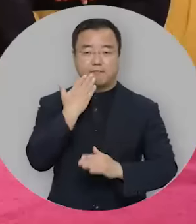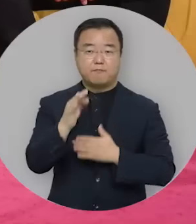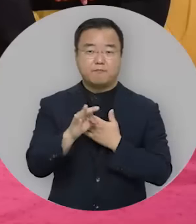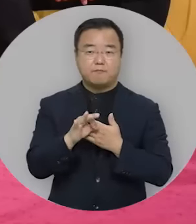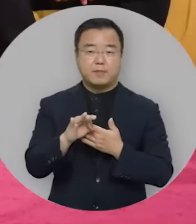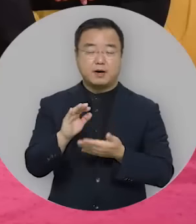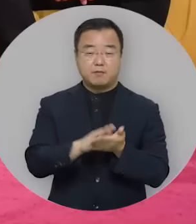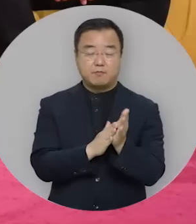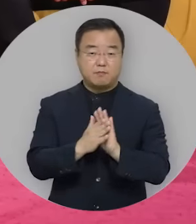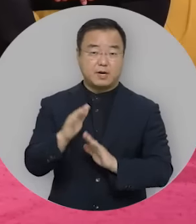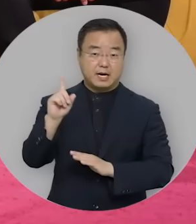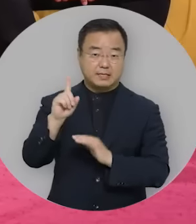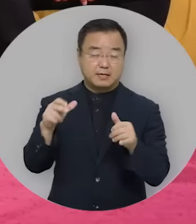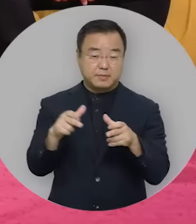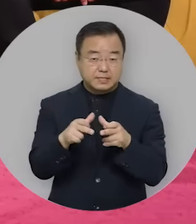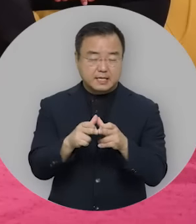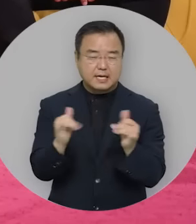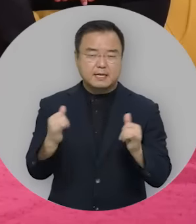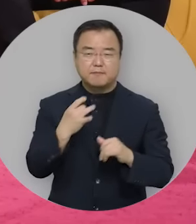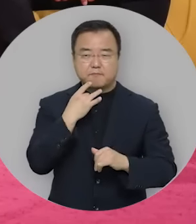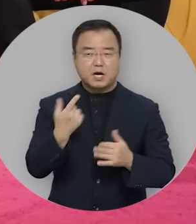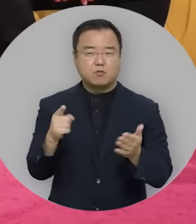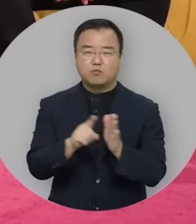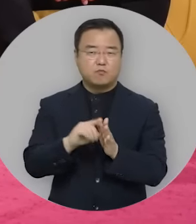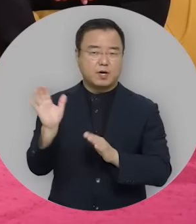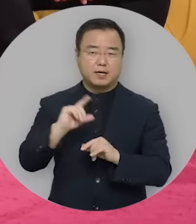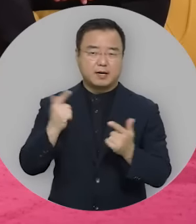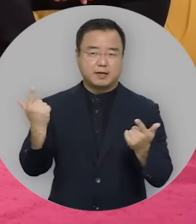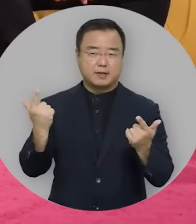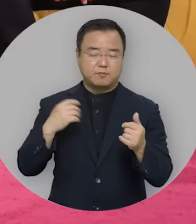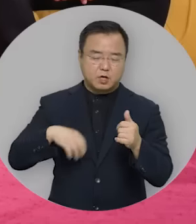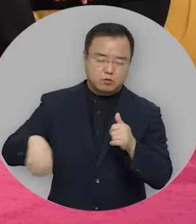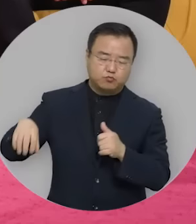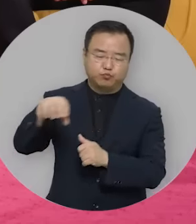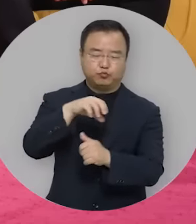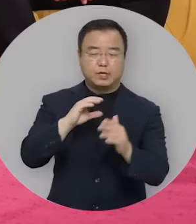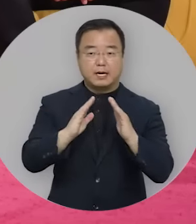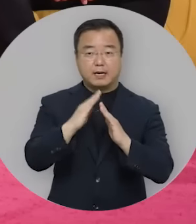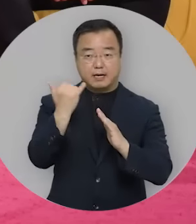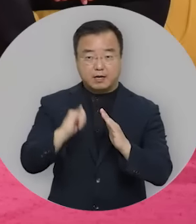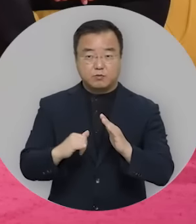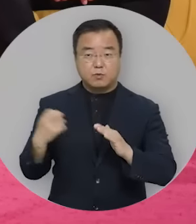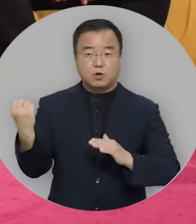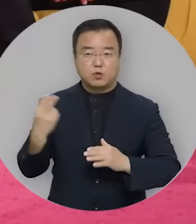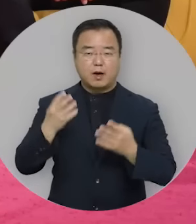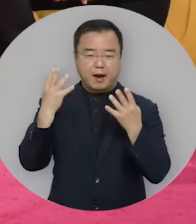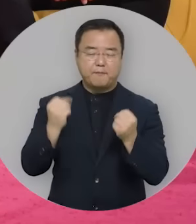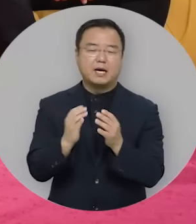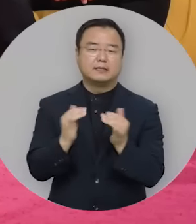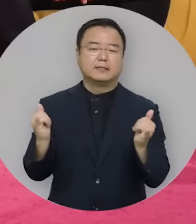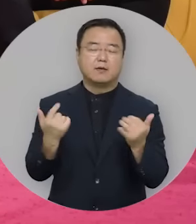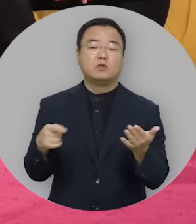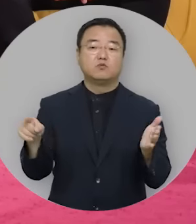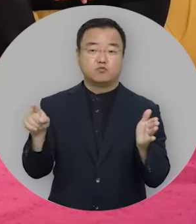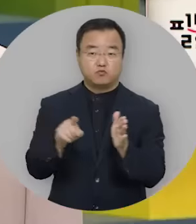그 장애인 한 사람만을 위한 게 아니에요. 그를 둘러싼 가족들, 그 많은 사람들을 위해서